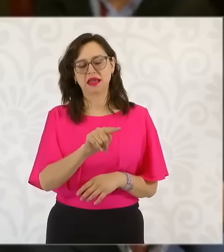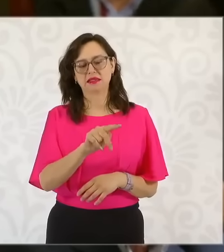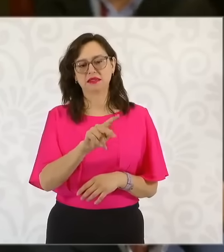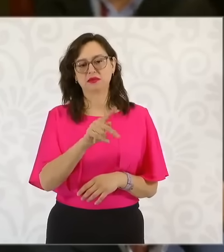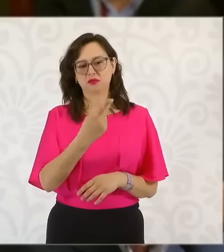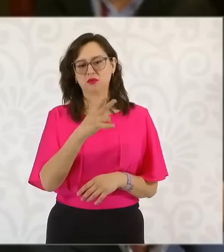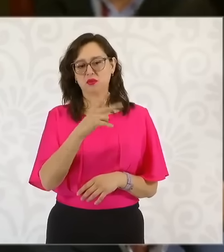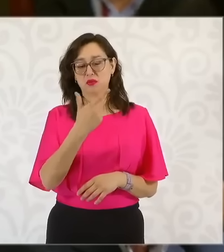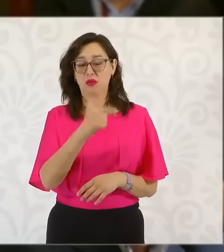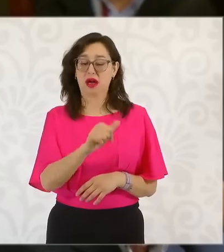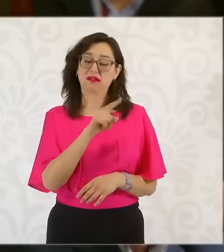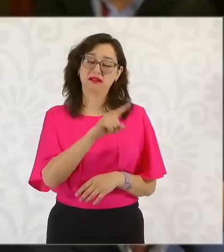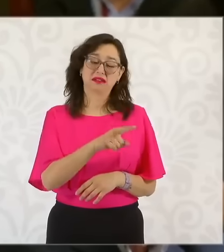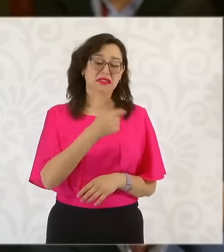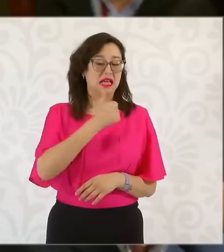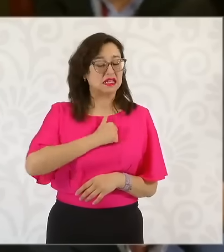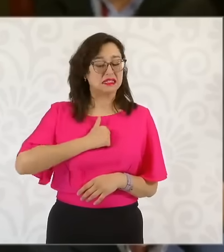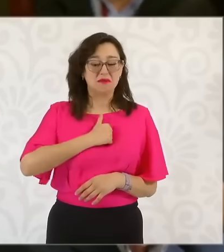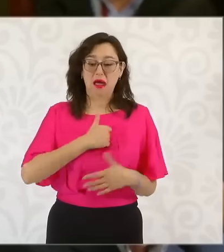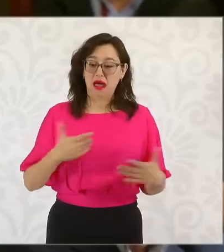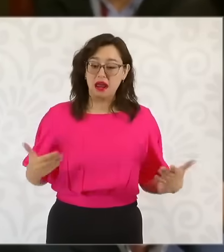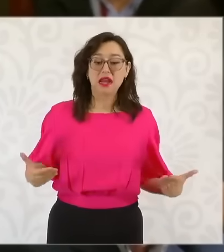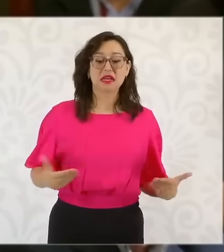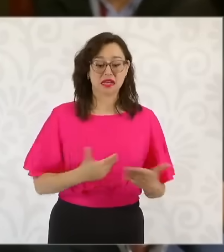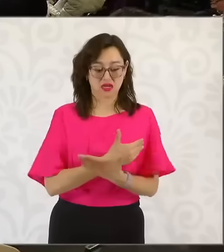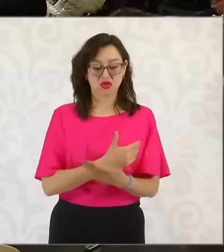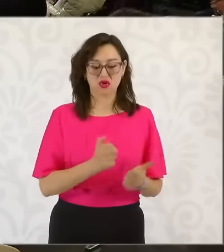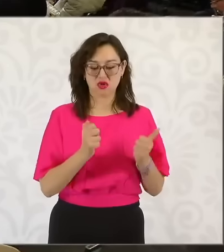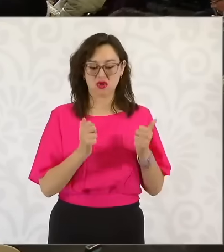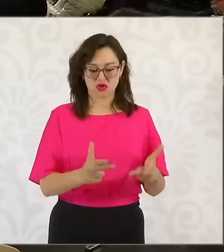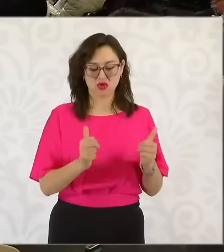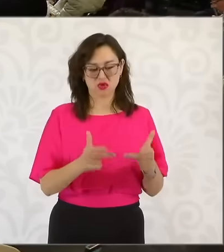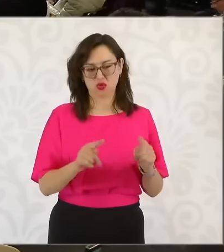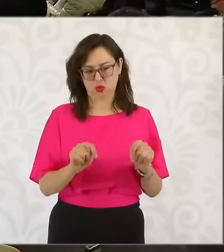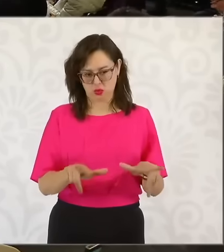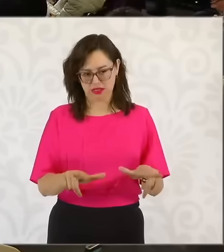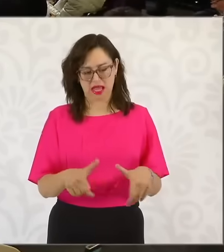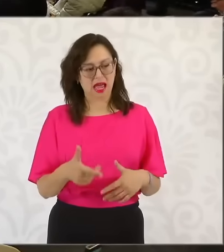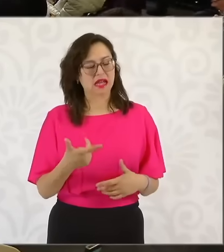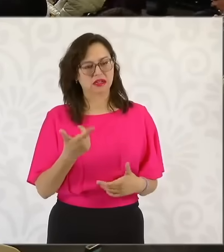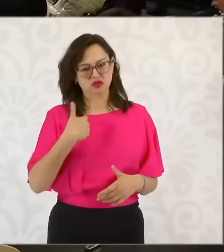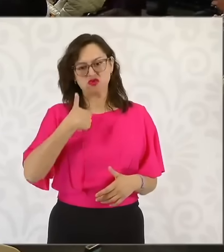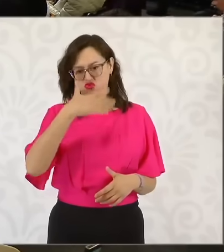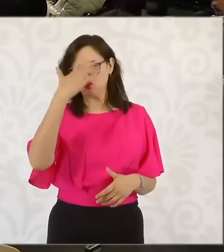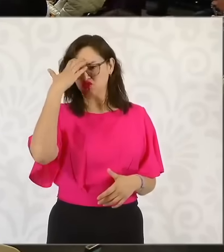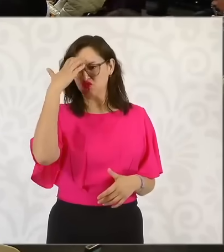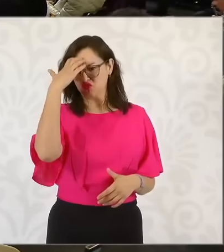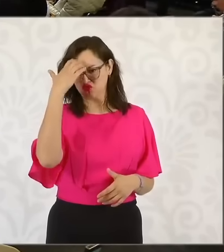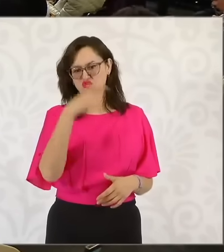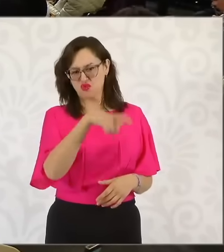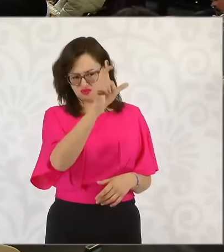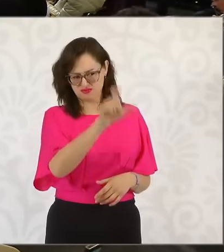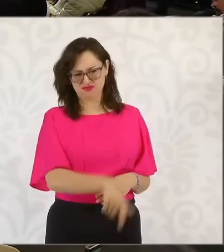Gutiérrez lo conocemos bien conocemos bien su historia y quiero compartir brevemente porque